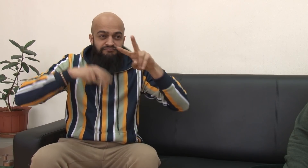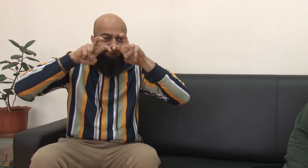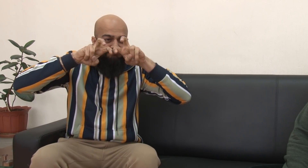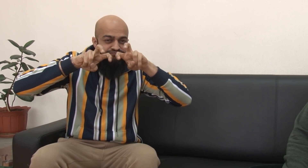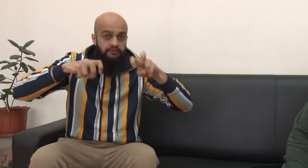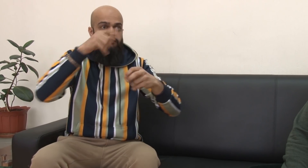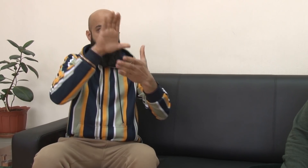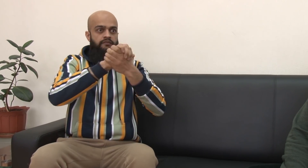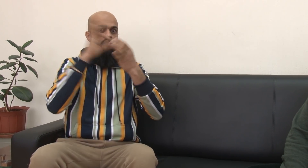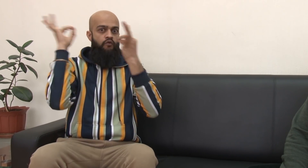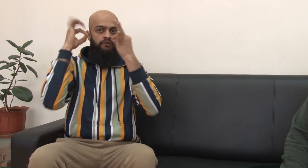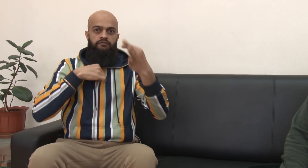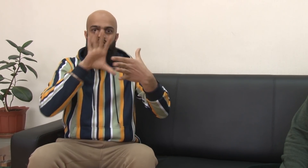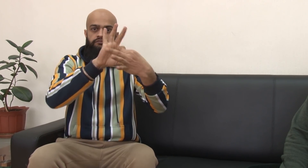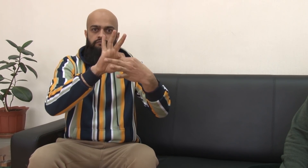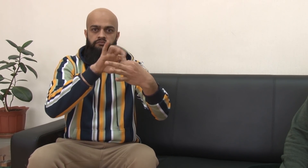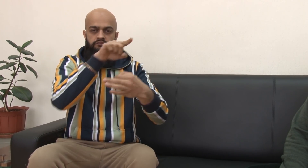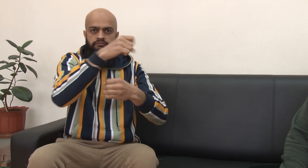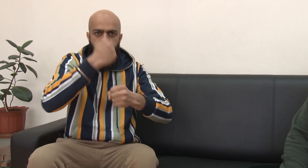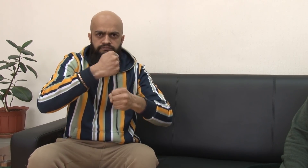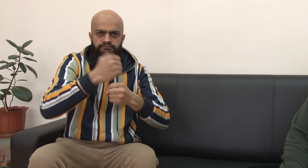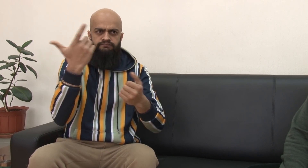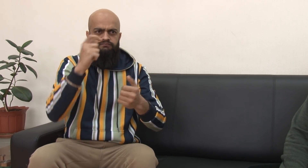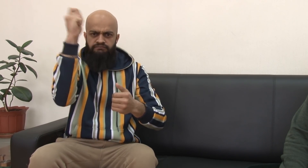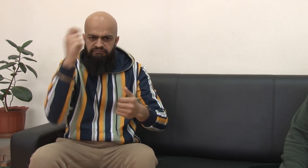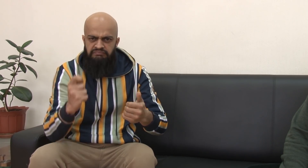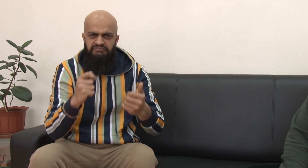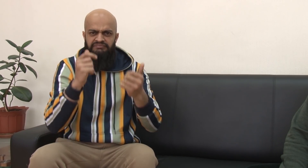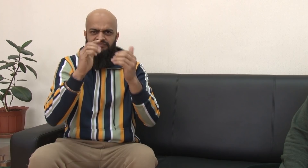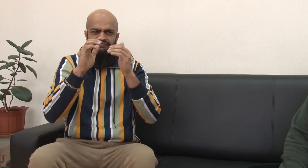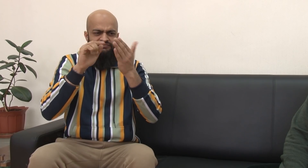Я поискал и вышел на слышащего, занимавшегося искусством.